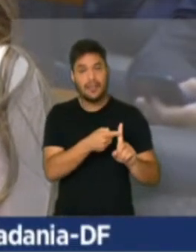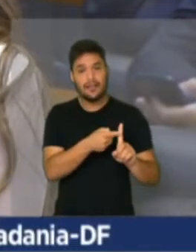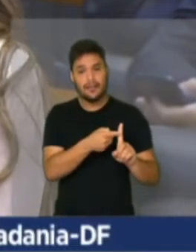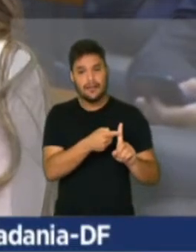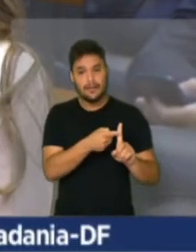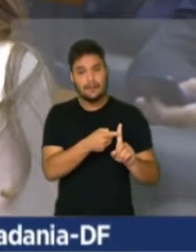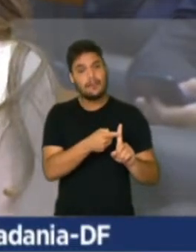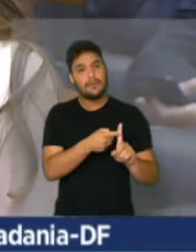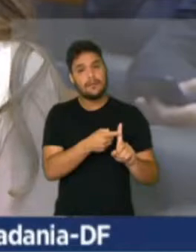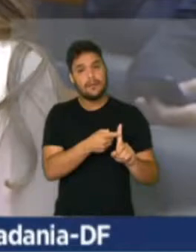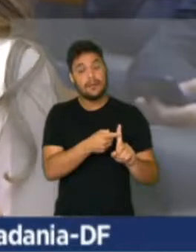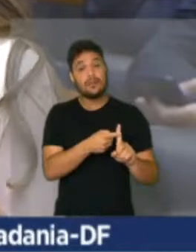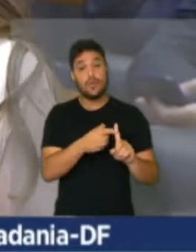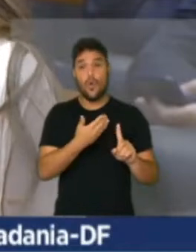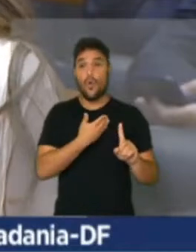SE COMPROMETEU E JÁ NOS FALOU QUE TEM ACESSO 100% DA